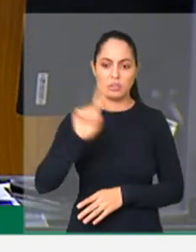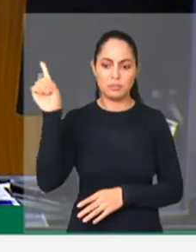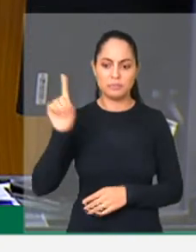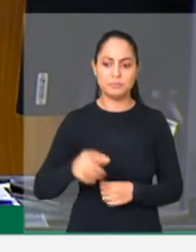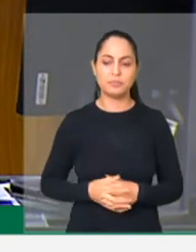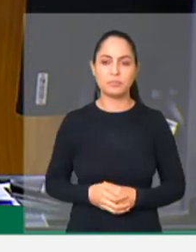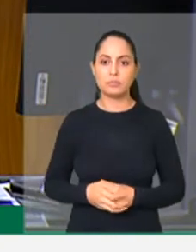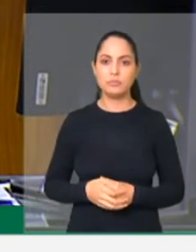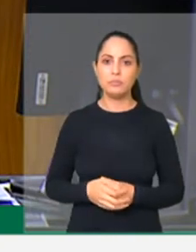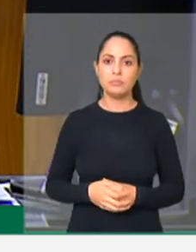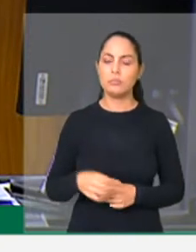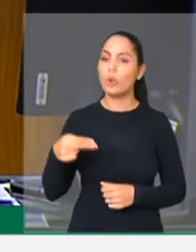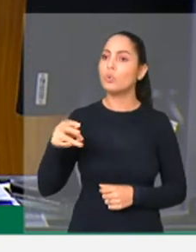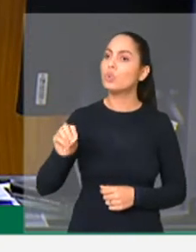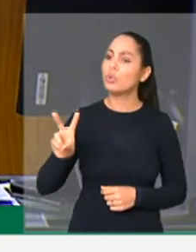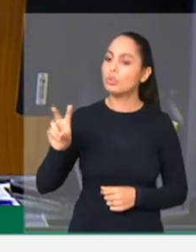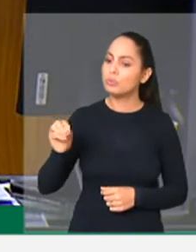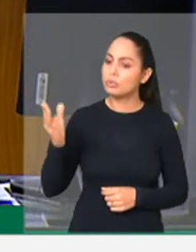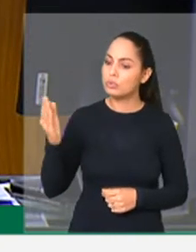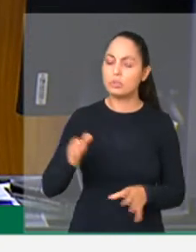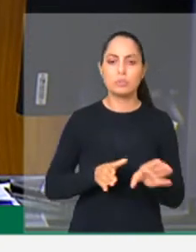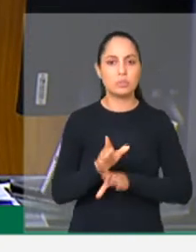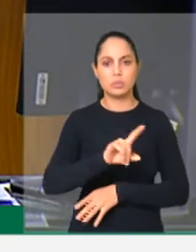O FUNDO DE DESENVOLVIMENTO PARA O NORDESTE NORDESTE, SÃO